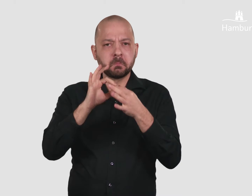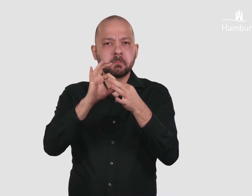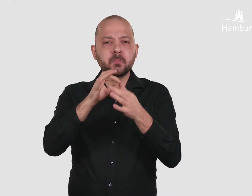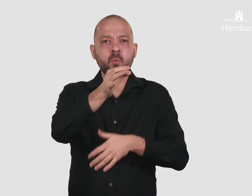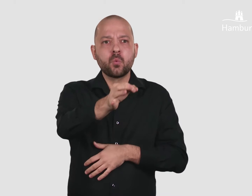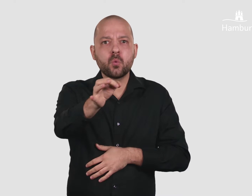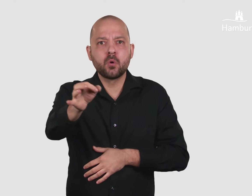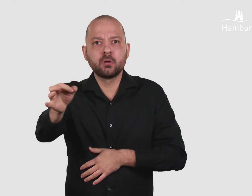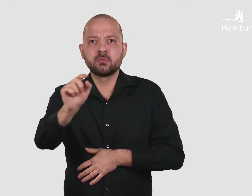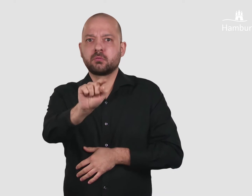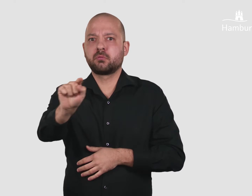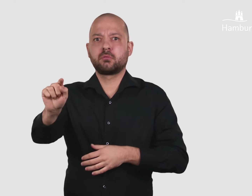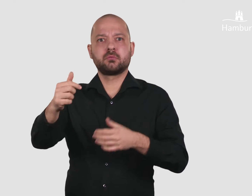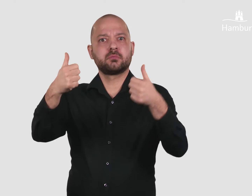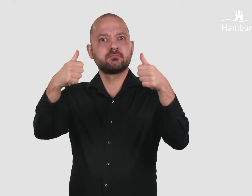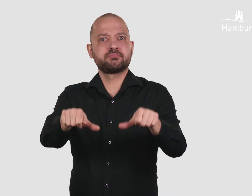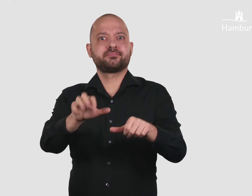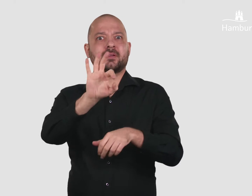An Orten, wo das Tragen